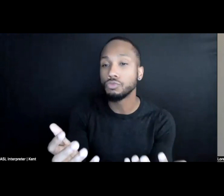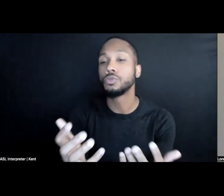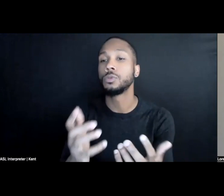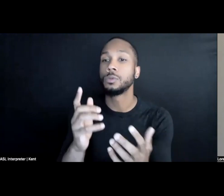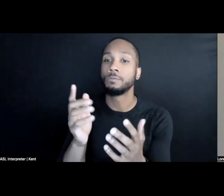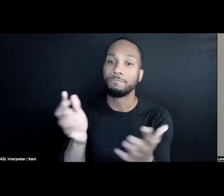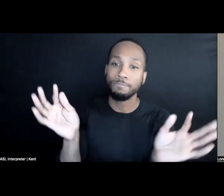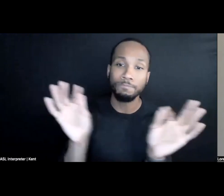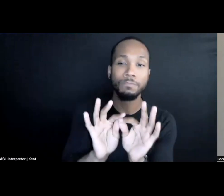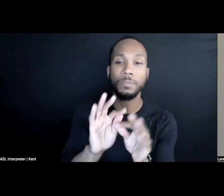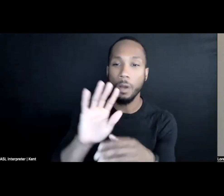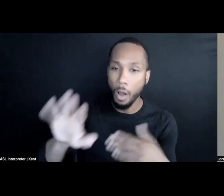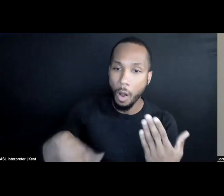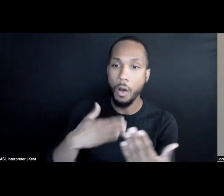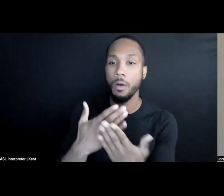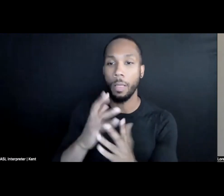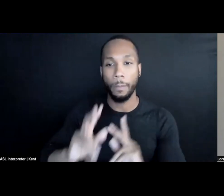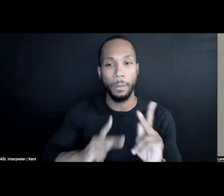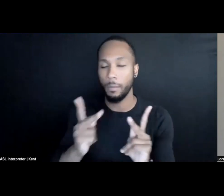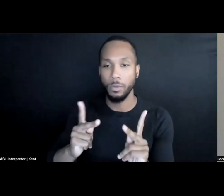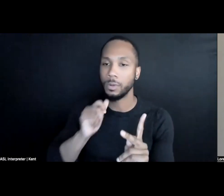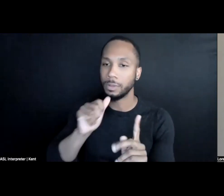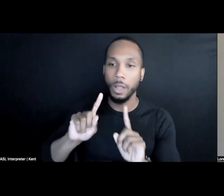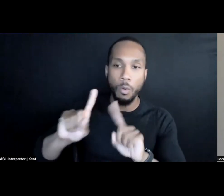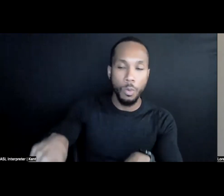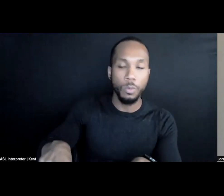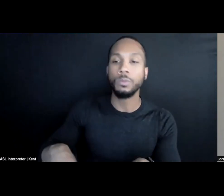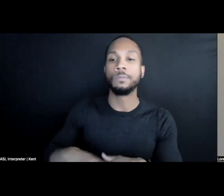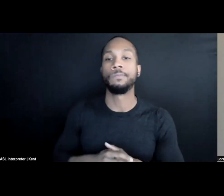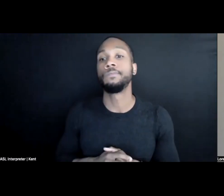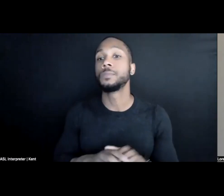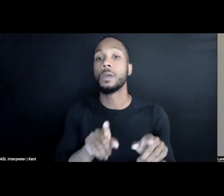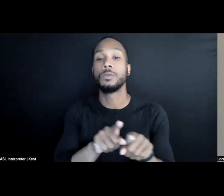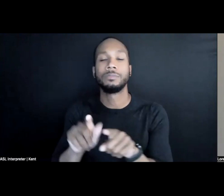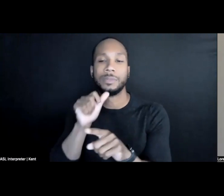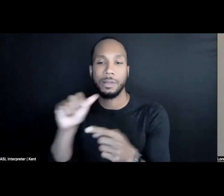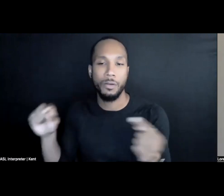a los que no fuiste ni irás, y no duele tanto el no tomar